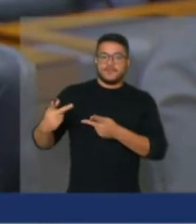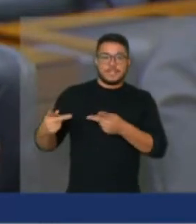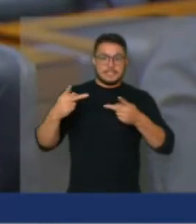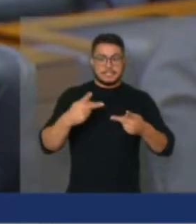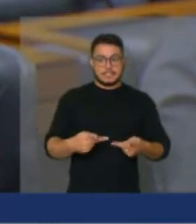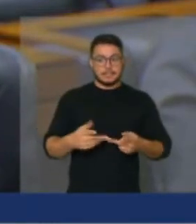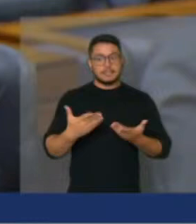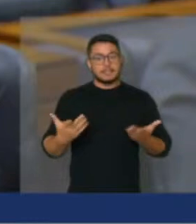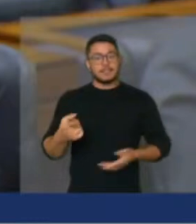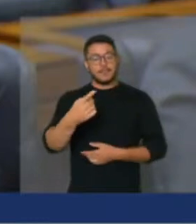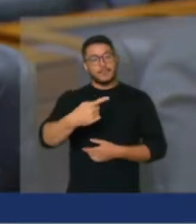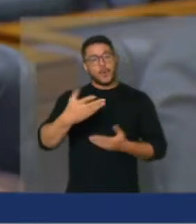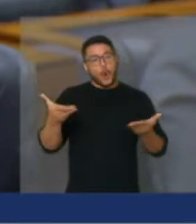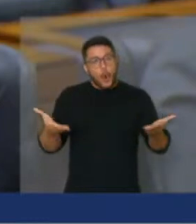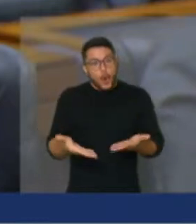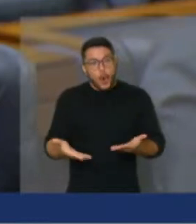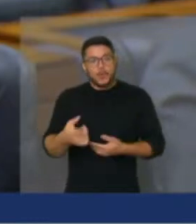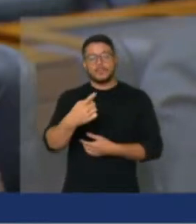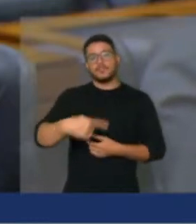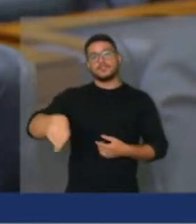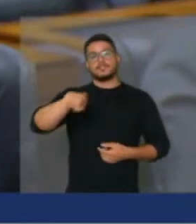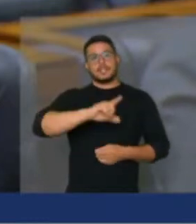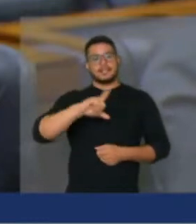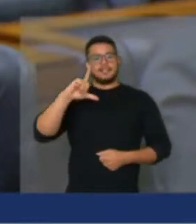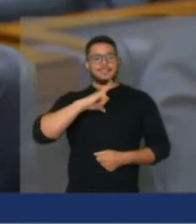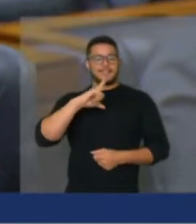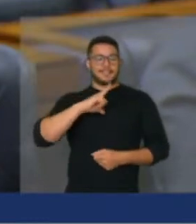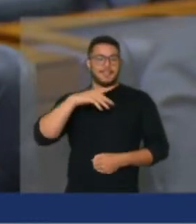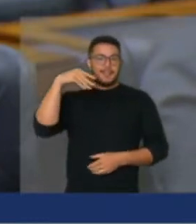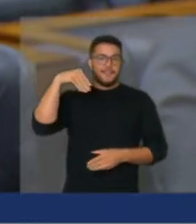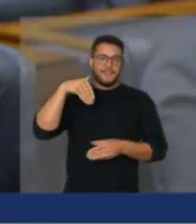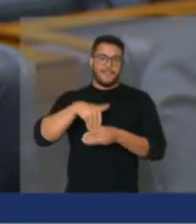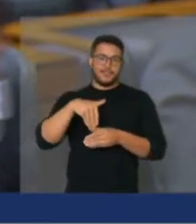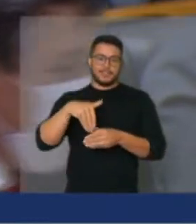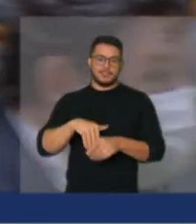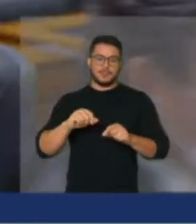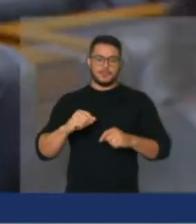RECEBENDO, NO DIA DE HOJE NO DIA DOS PREFEITOS O 1% DO FPM BRASILEIRO. [DEPUTADO]: SENHOR PRESIDENTE, NA MESMA ESTEIRA